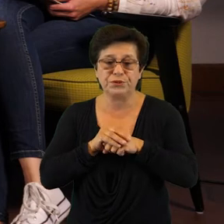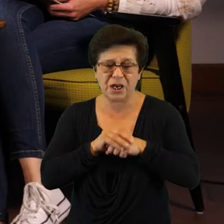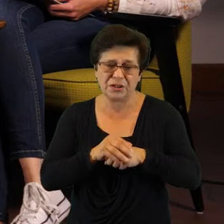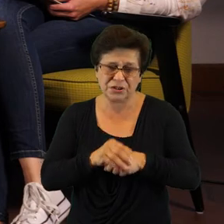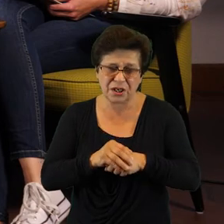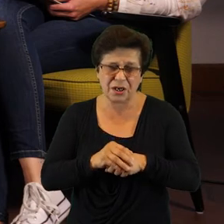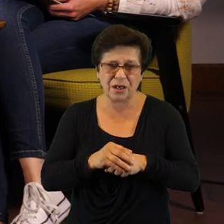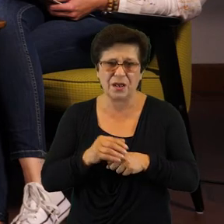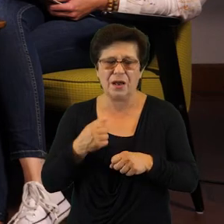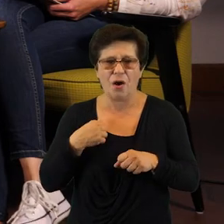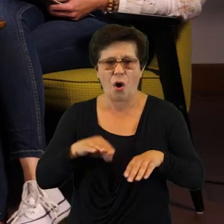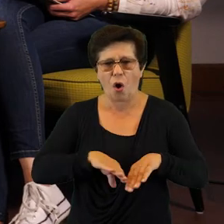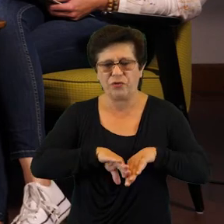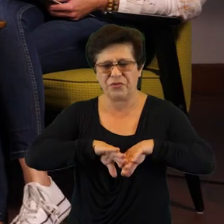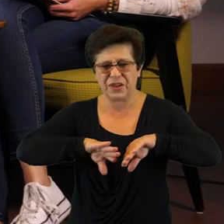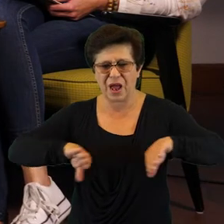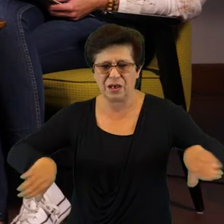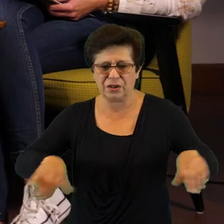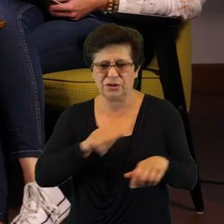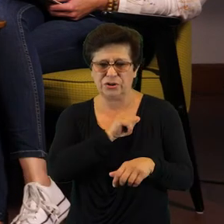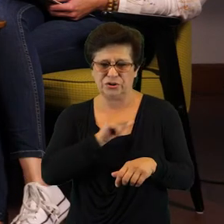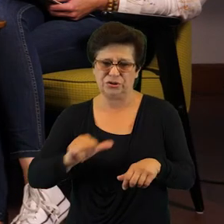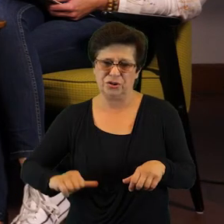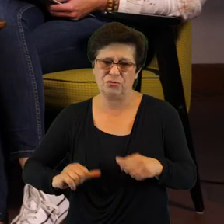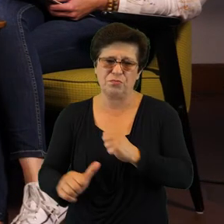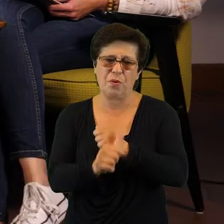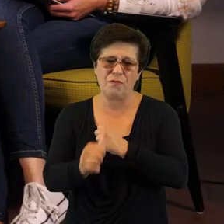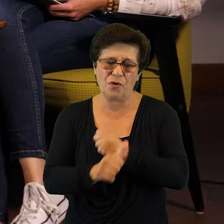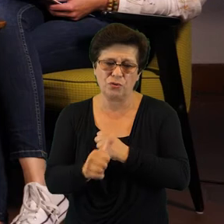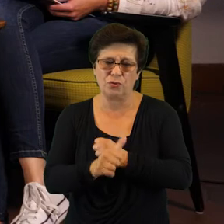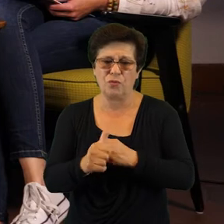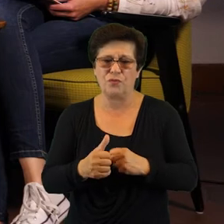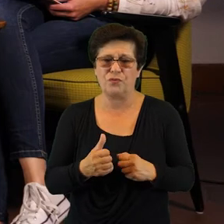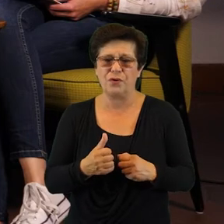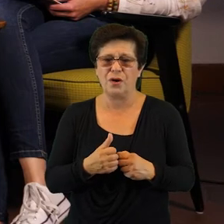którzy oddalili się od siebie z powodów różnic